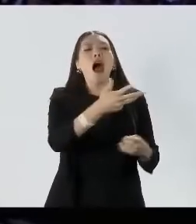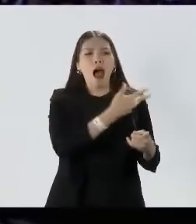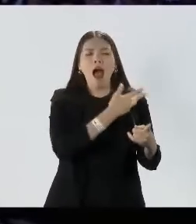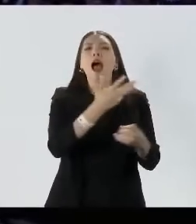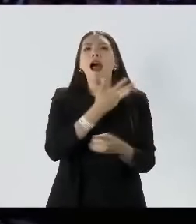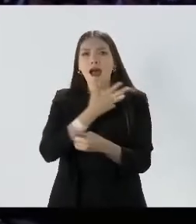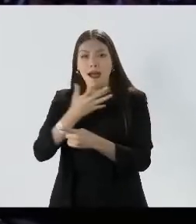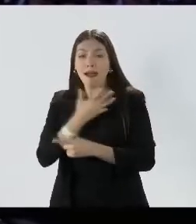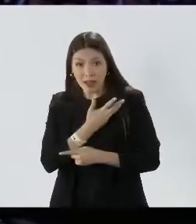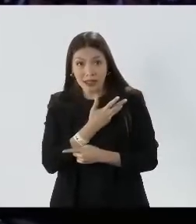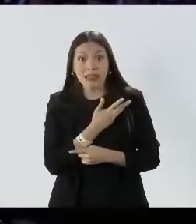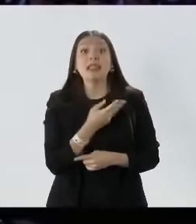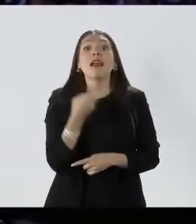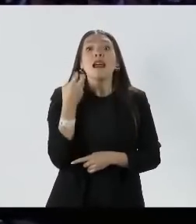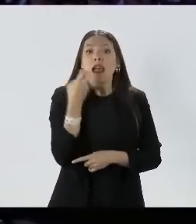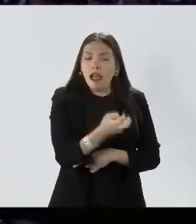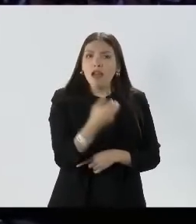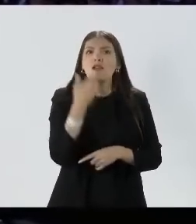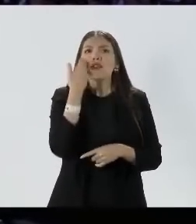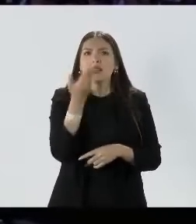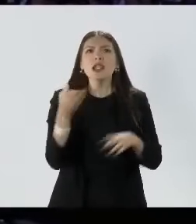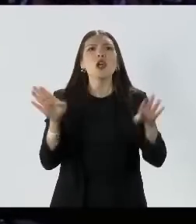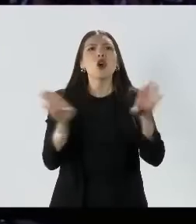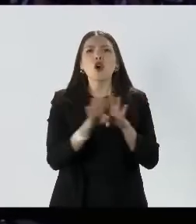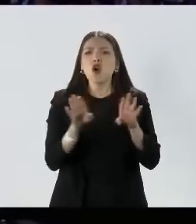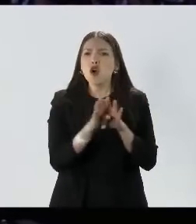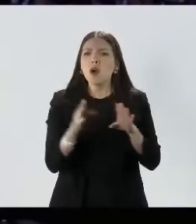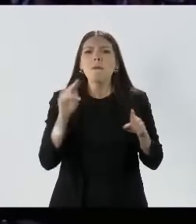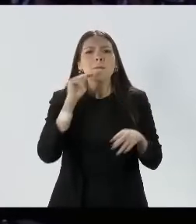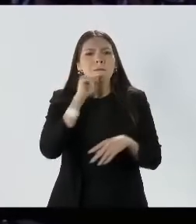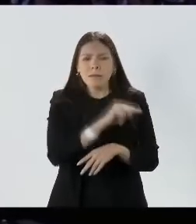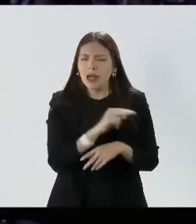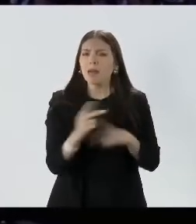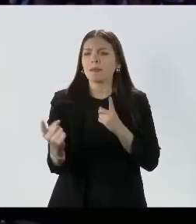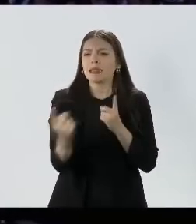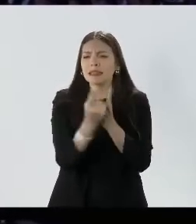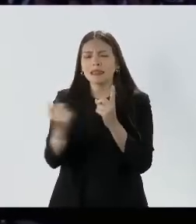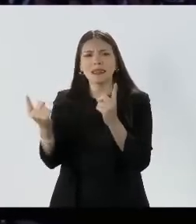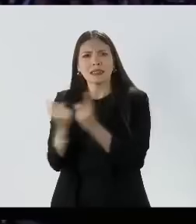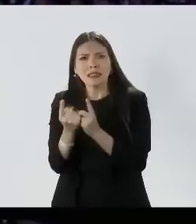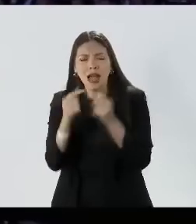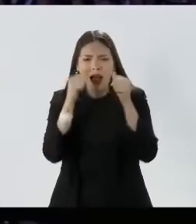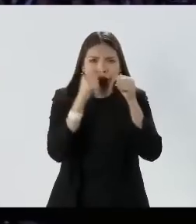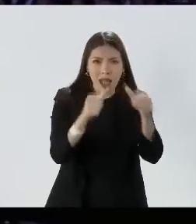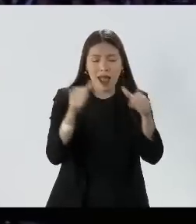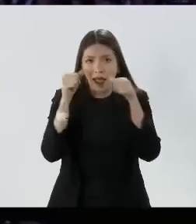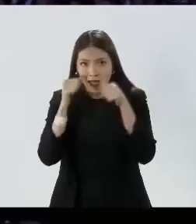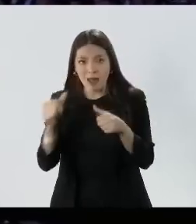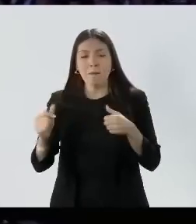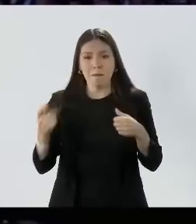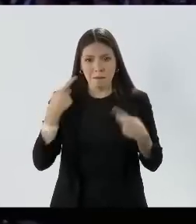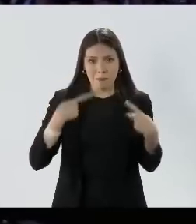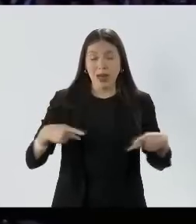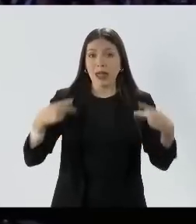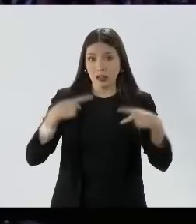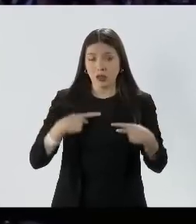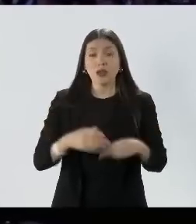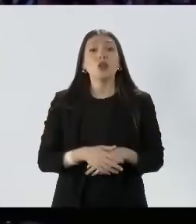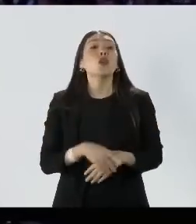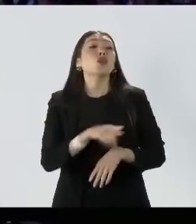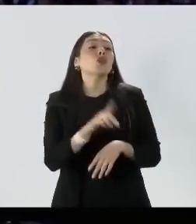con cercanía y proximidad con el pueblo y no se trata de una frase bonita es una